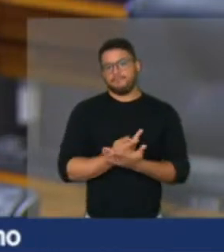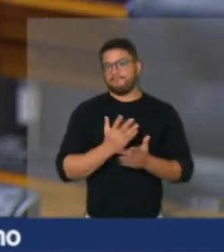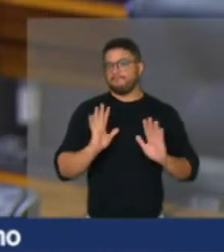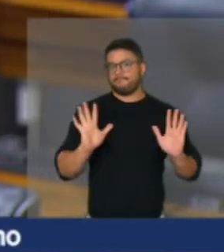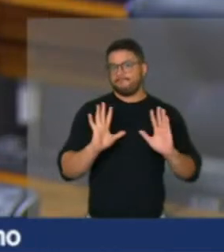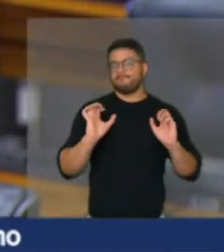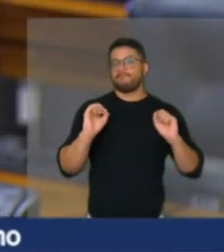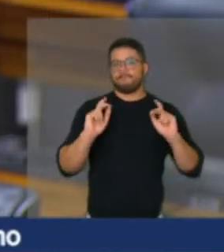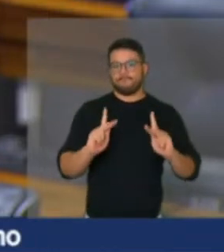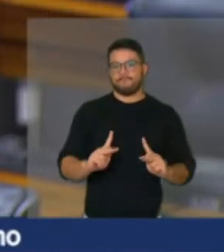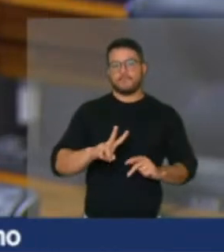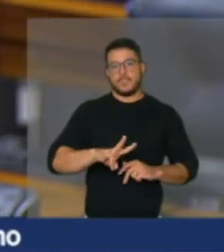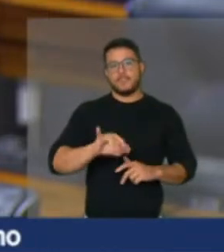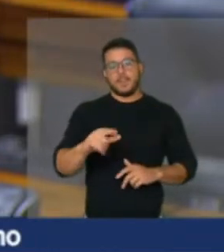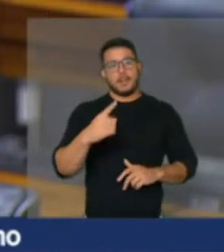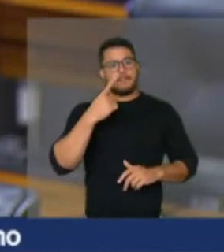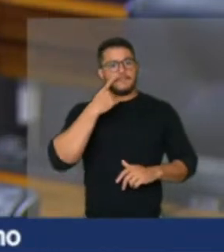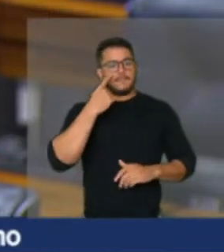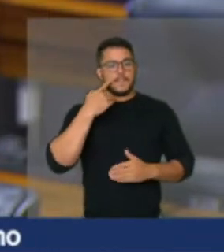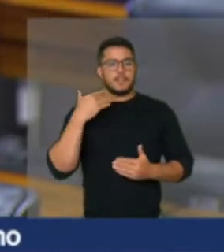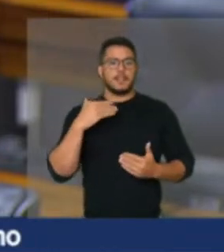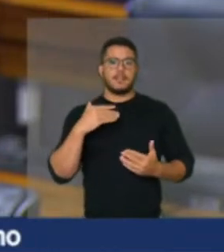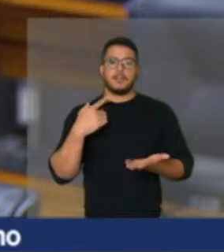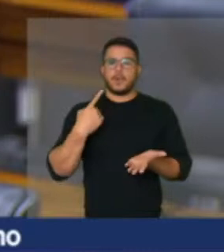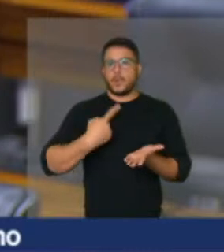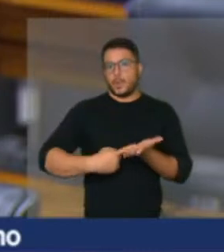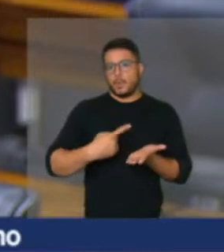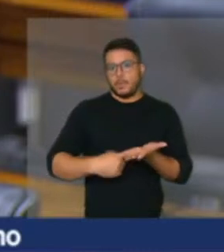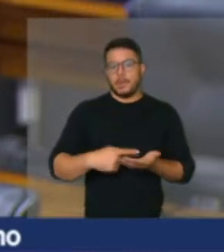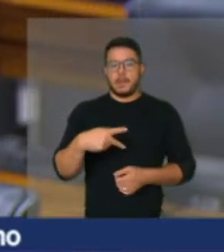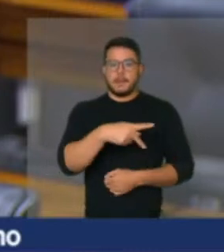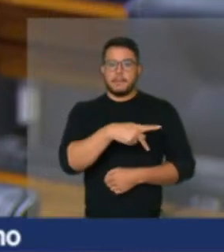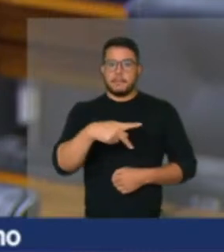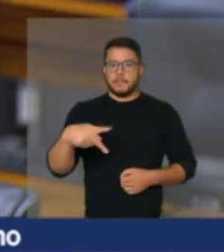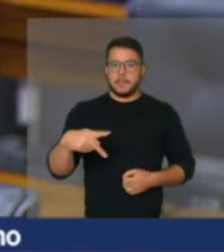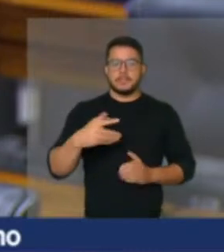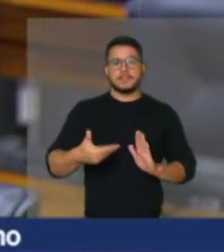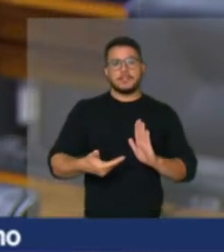QUARTA-FEIRA. CLARO QUE HAVENDO A CONVOCAÇÃO A DATA SERÁ ACORDADA ENTRE A PRESIDÊNCIA DA CÂMARA E O